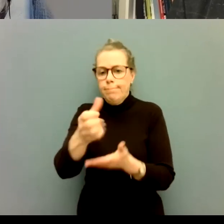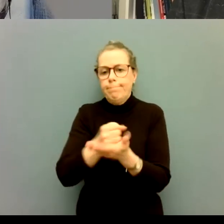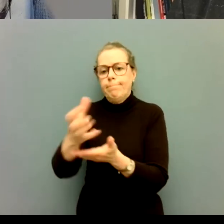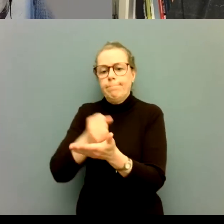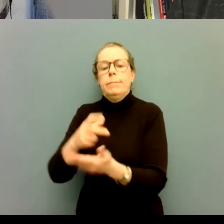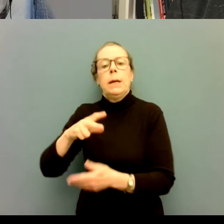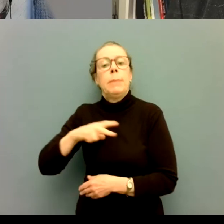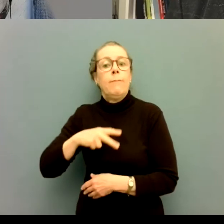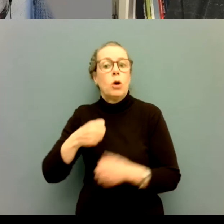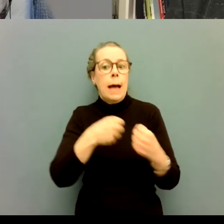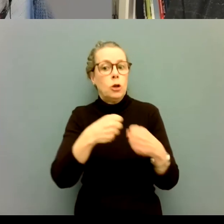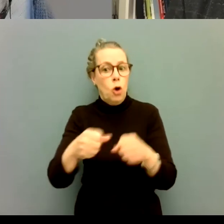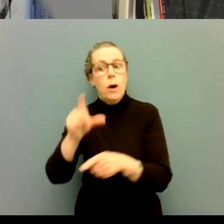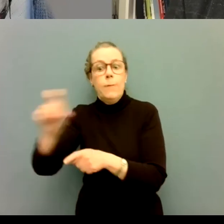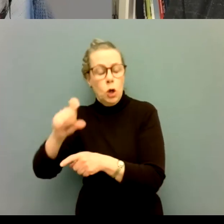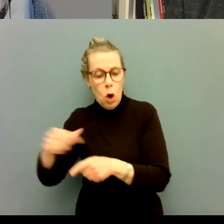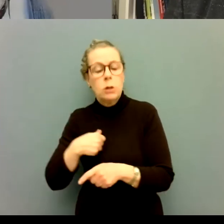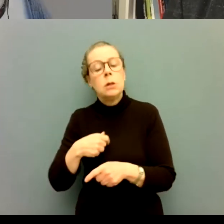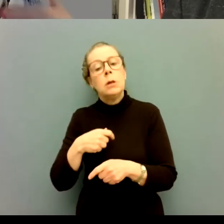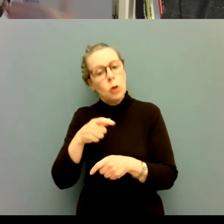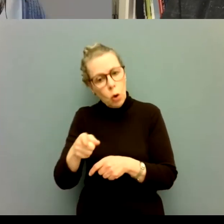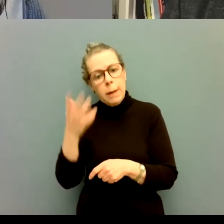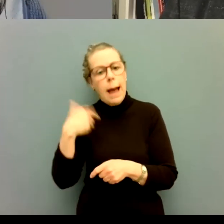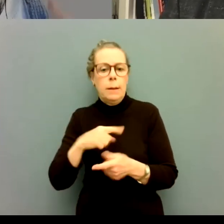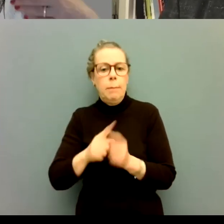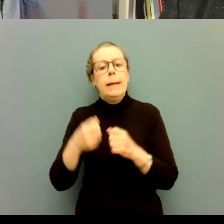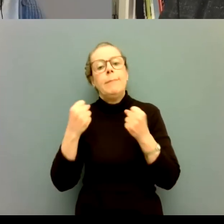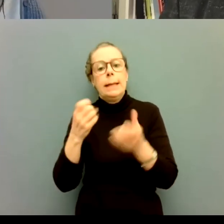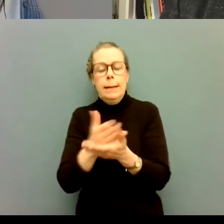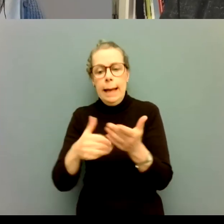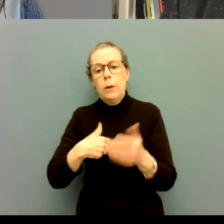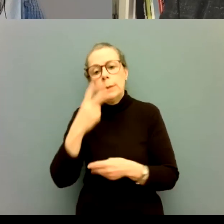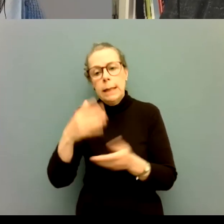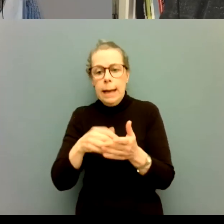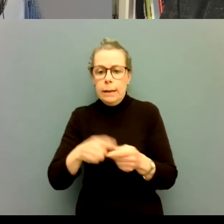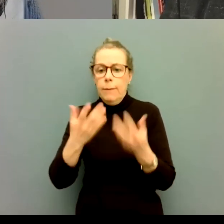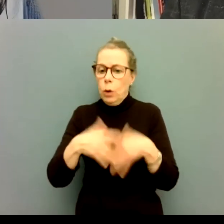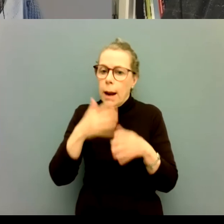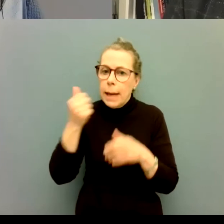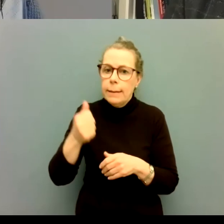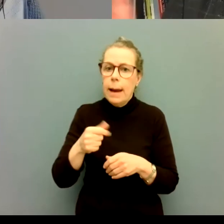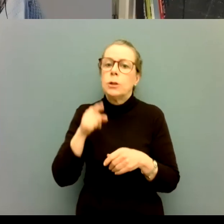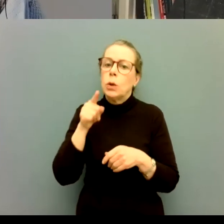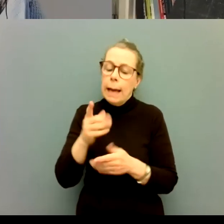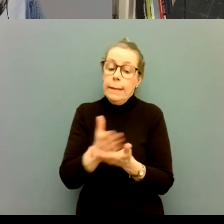Att plocka in privata aktörer är att se till att det kommer fungera bättre.